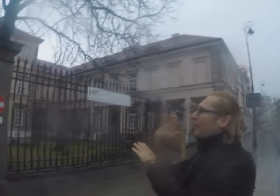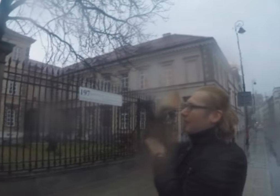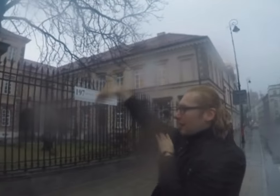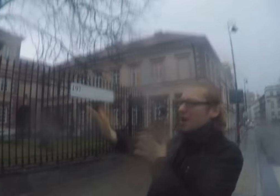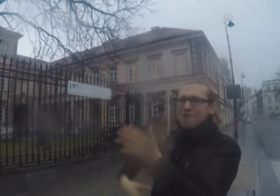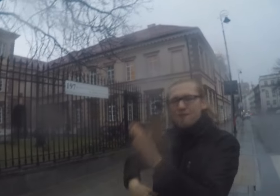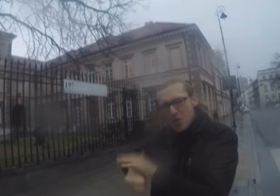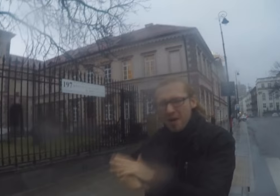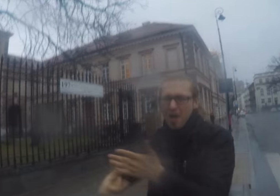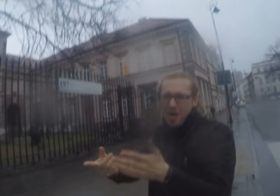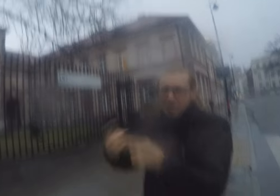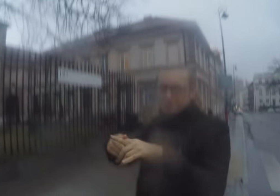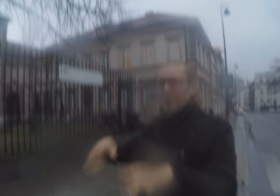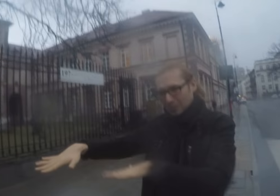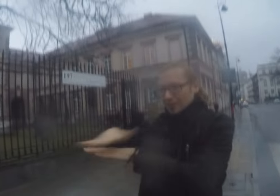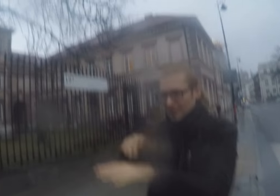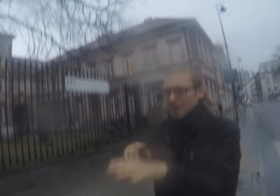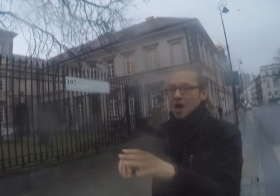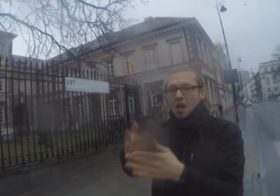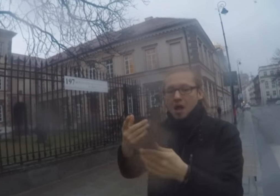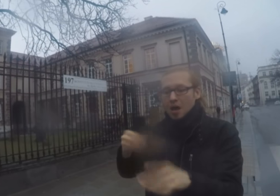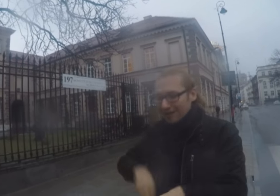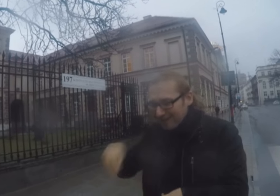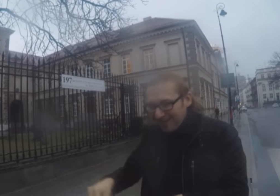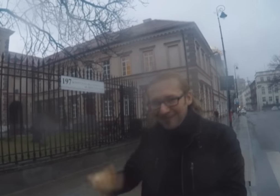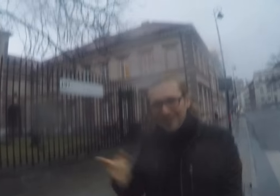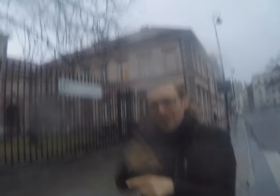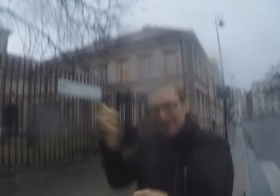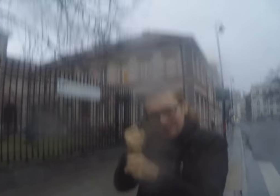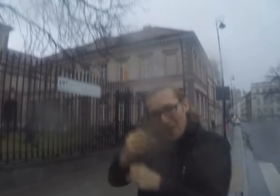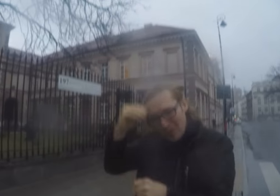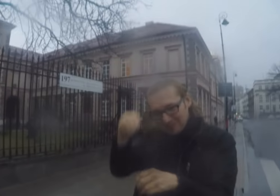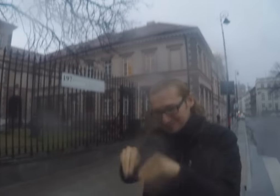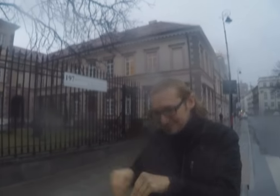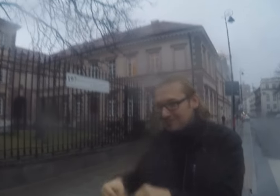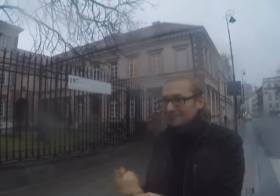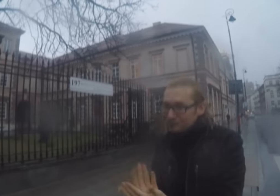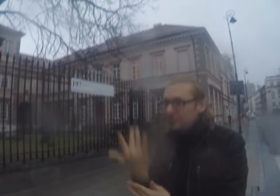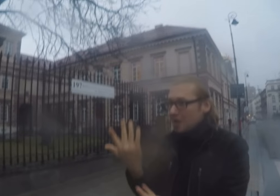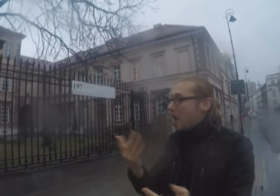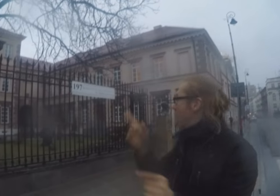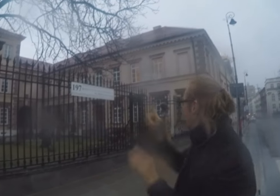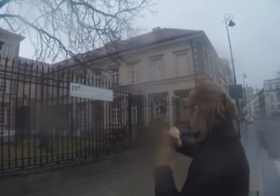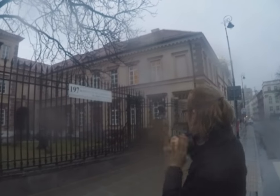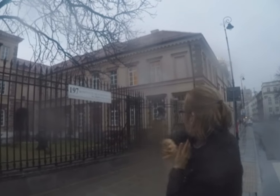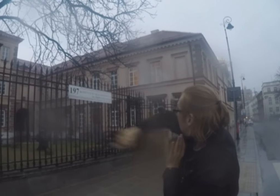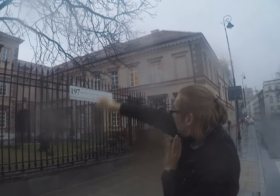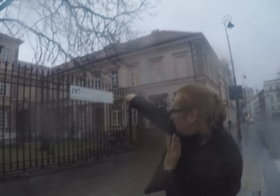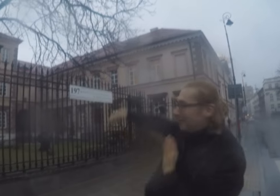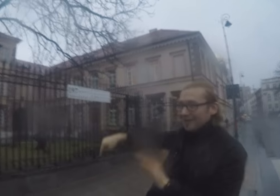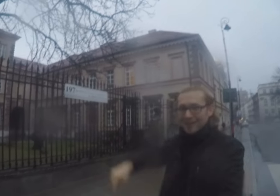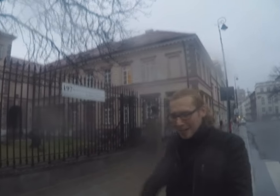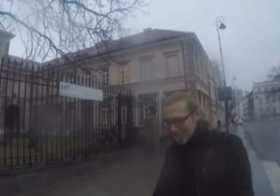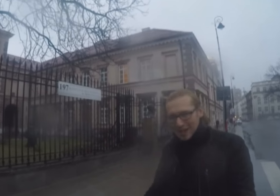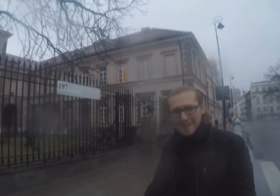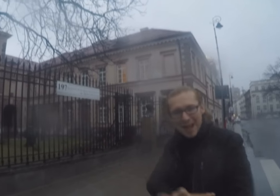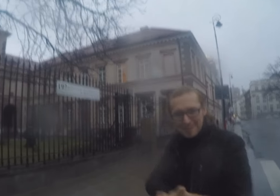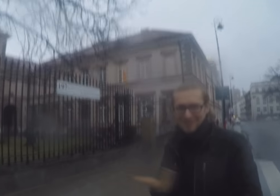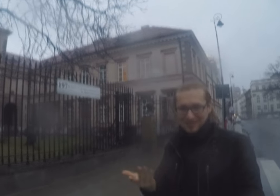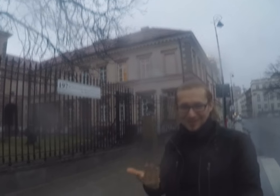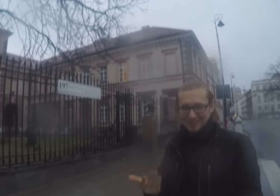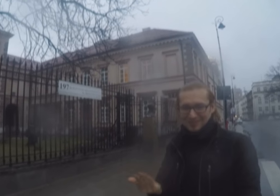Im Hinterhof gibt es einen Fussballplatz, eine Hobbygärtnerei und rechts rum ist ein Kindergarten.